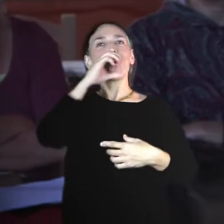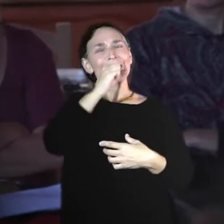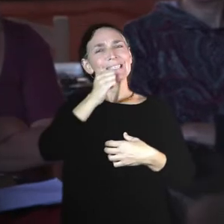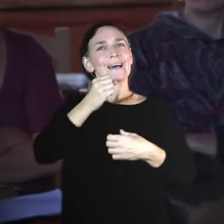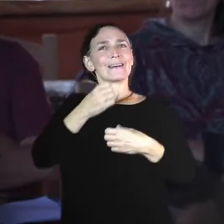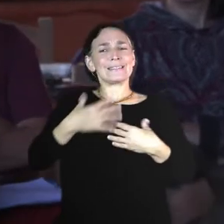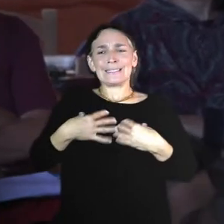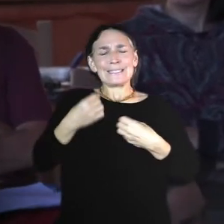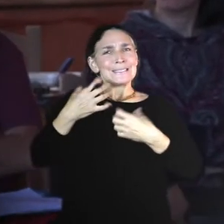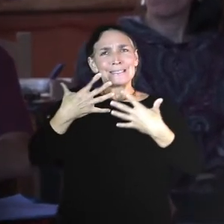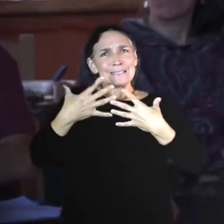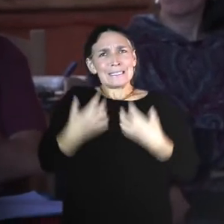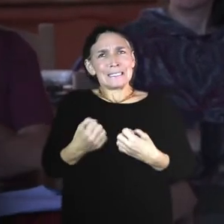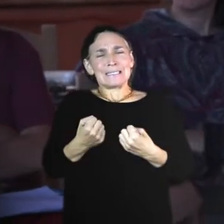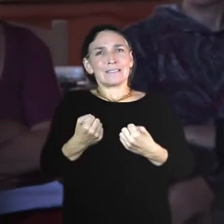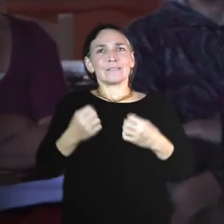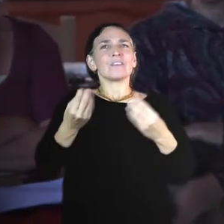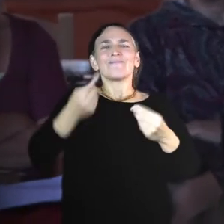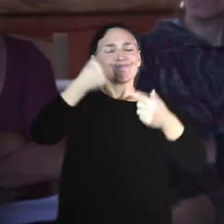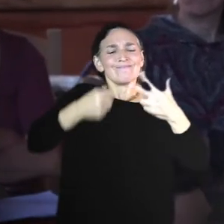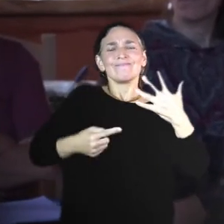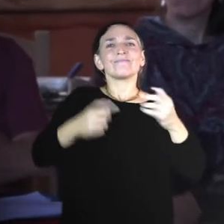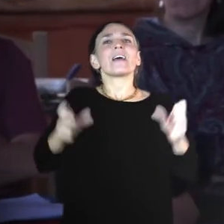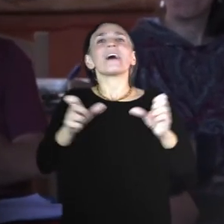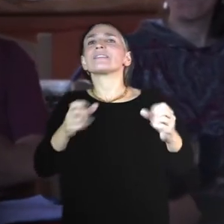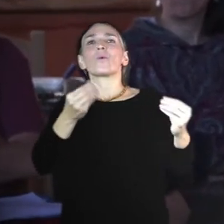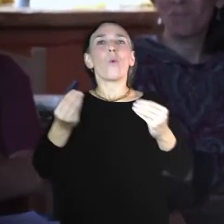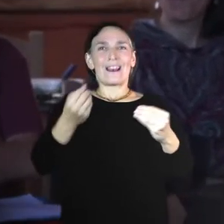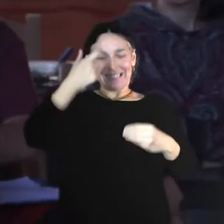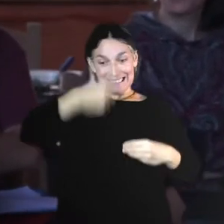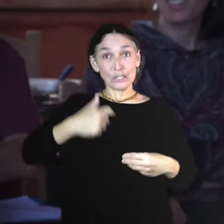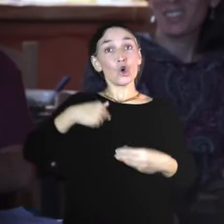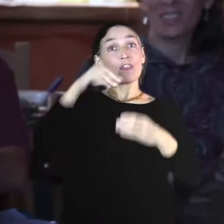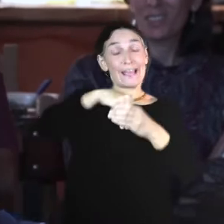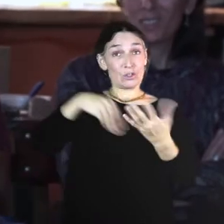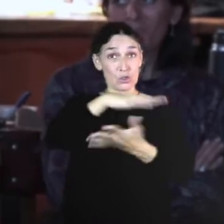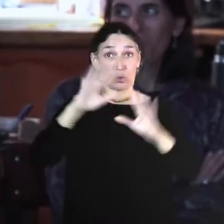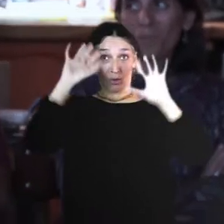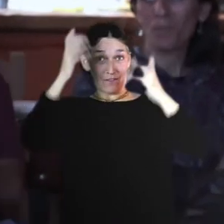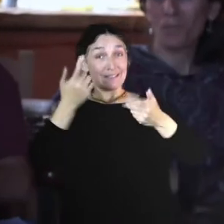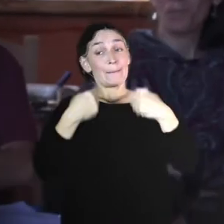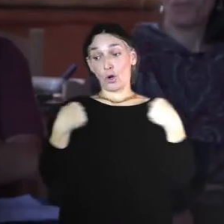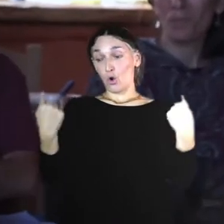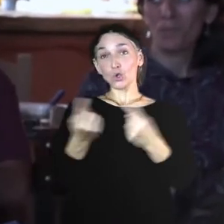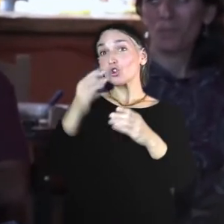ya que, si nosotras estuviéramos ahí, haríamos mil cosas. Pero no somos nosotras las que estamos ahí,